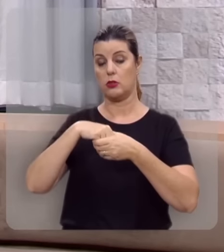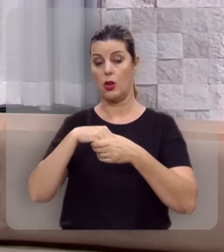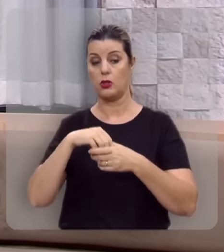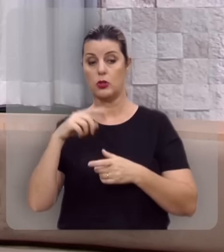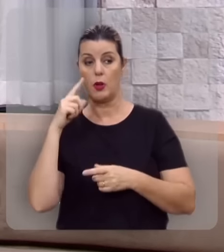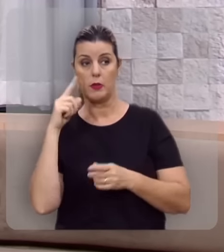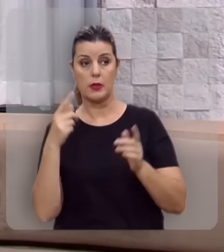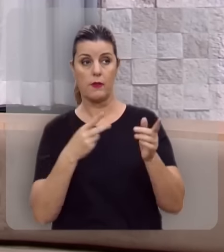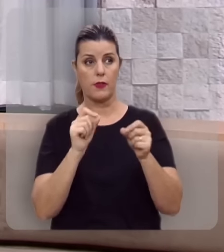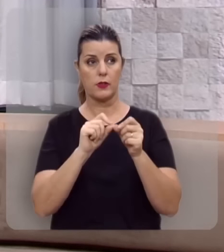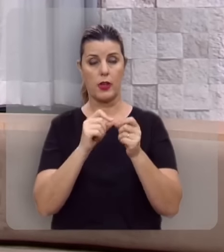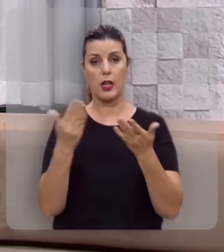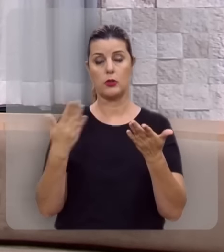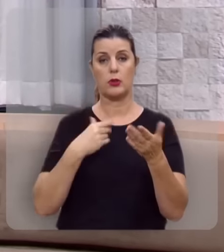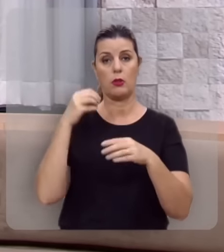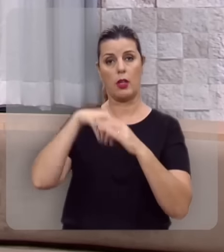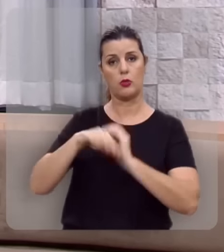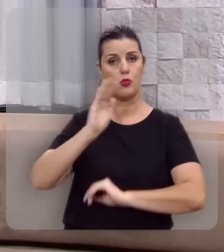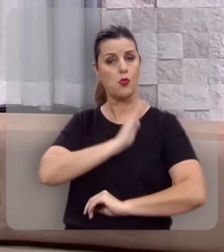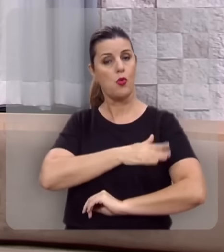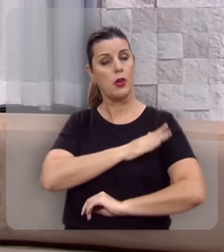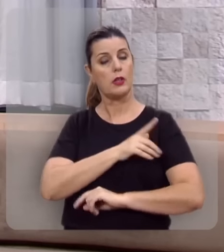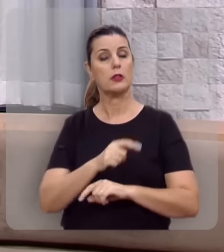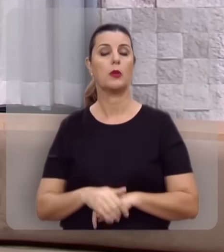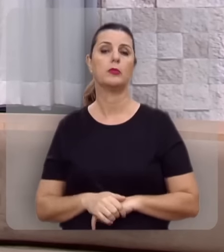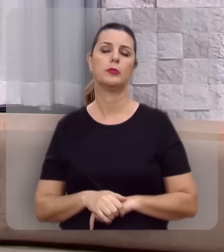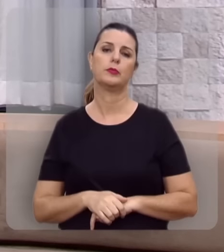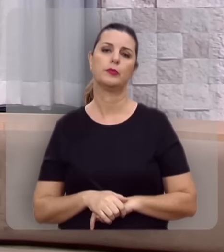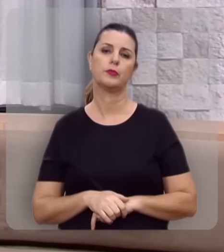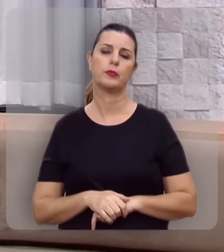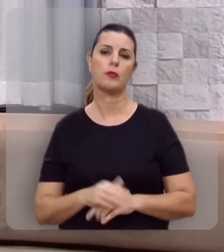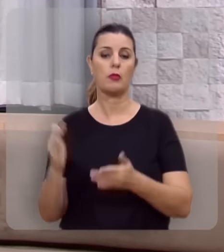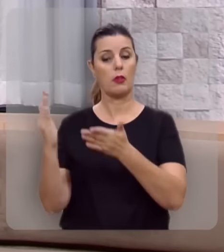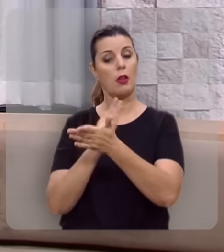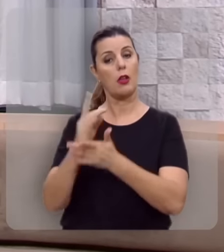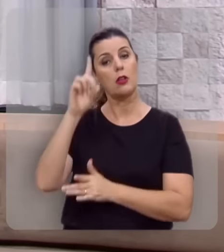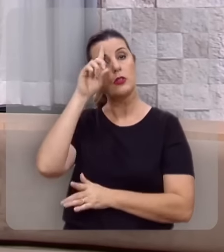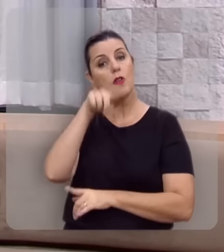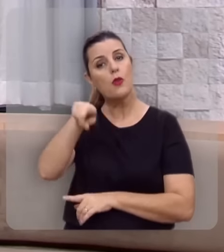dirigido aos ouvidos e o chamado dirigido ao coração. Houve um dia que você ouviu o evangelho,